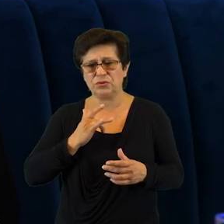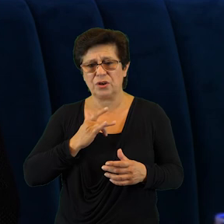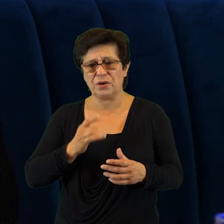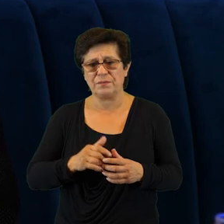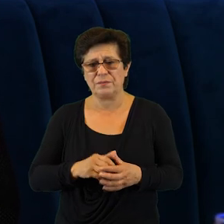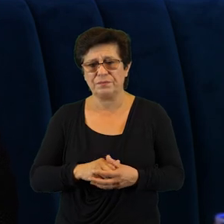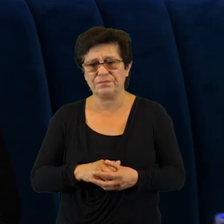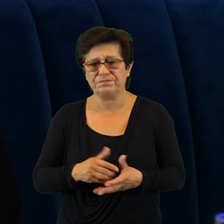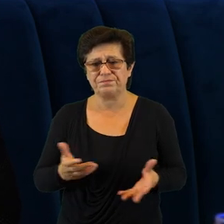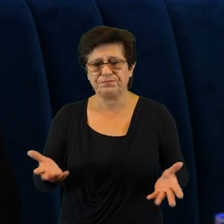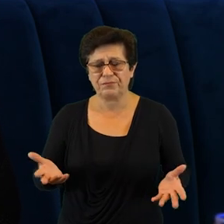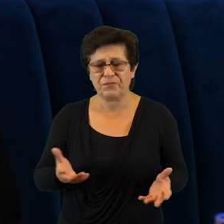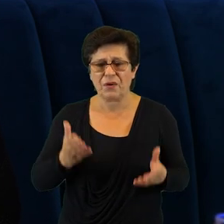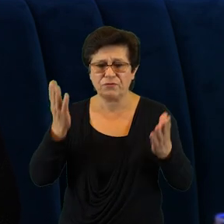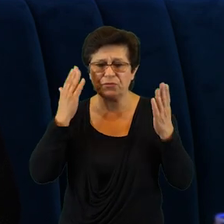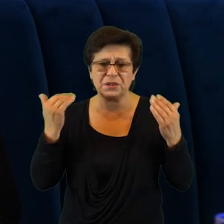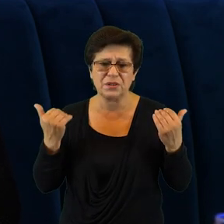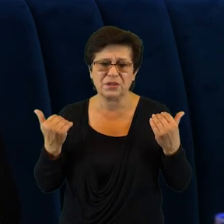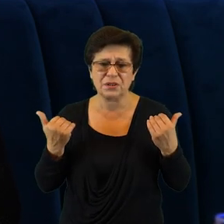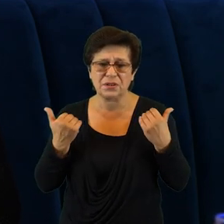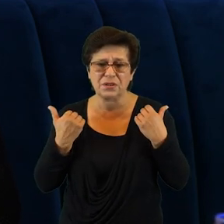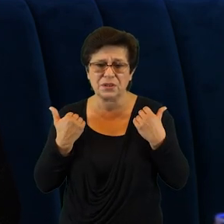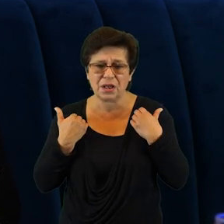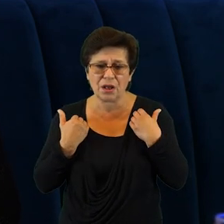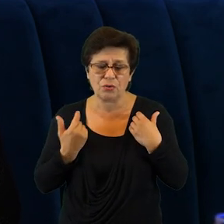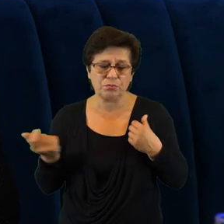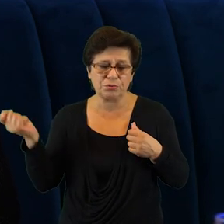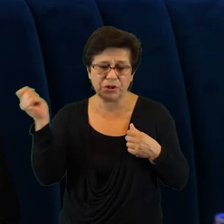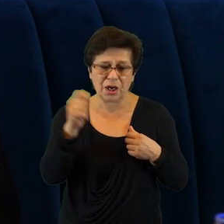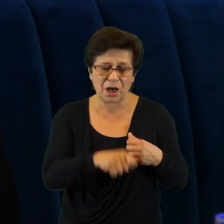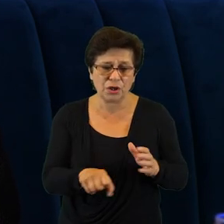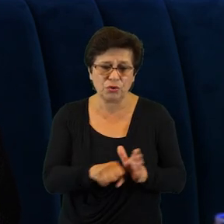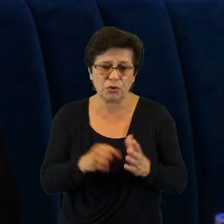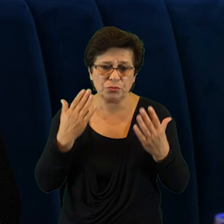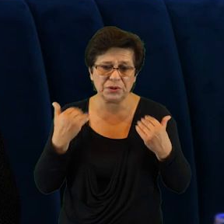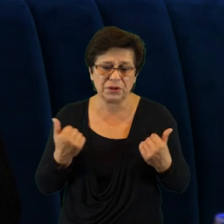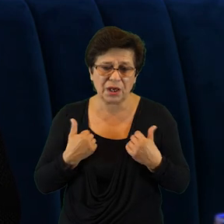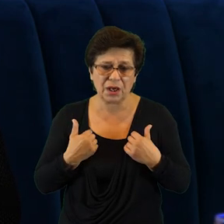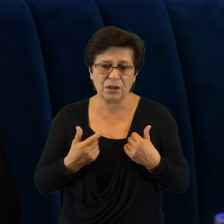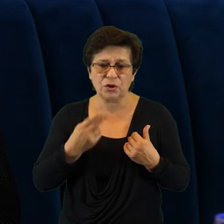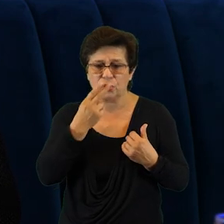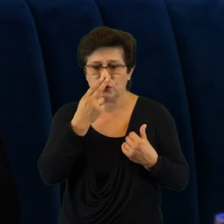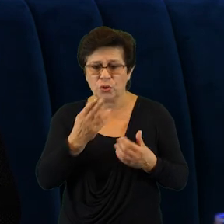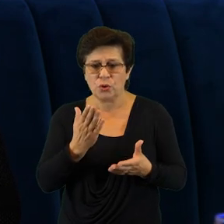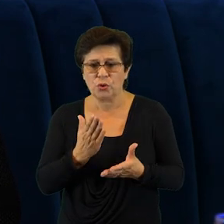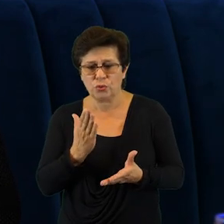co okazało się już w szpitalu, więc kiedy Julia Hartwig z mężem przyjechała do szpitala, zobaczyli już puste łóżko.